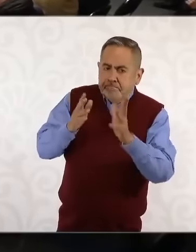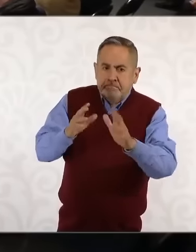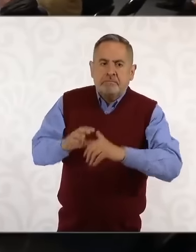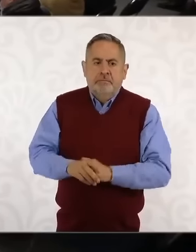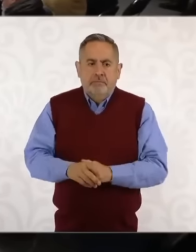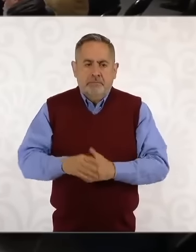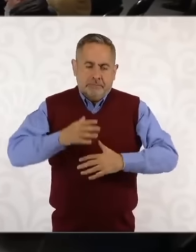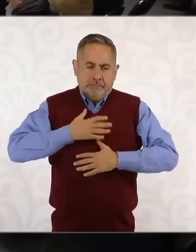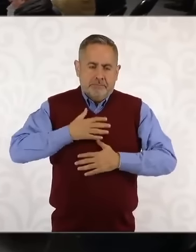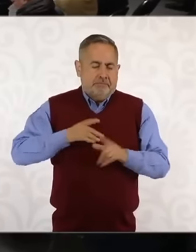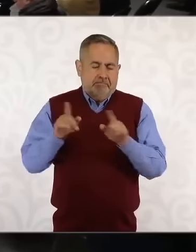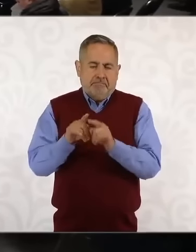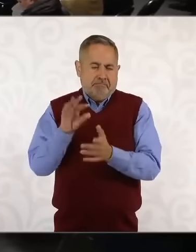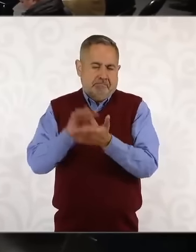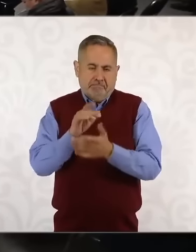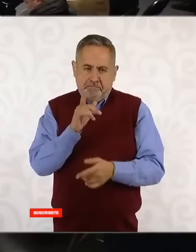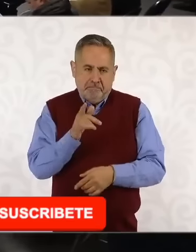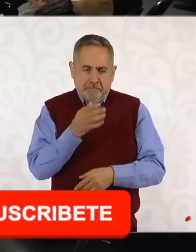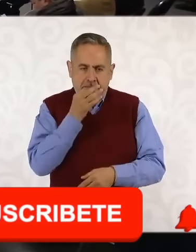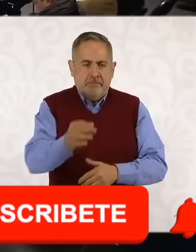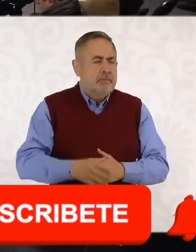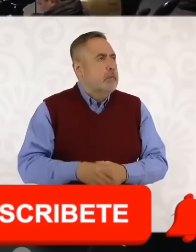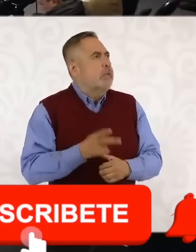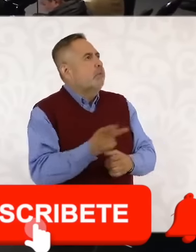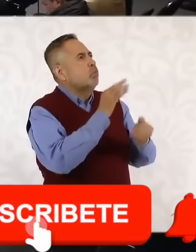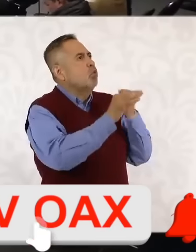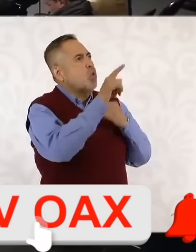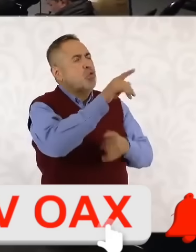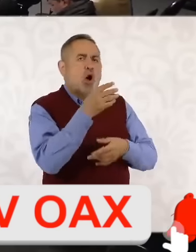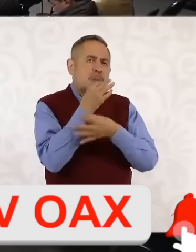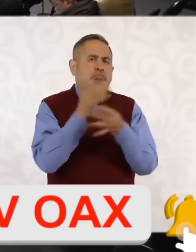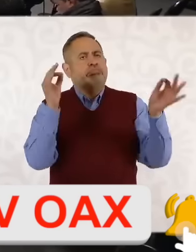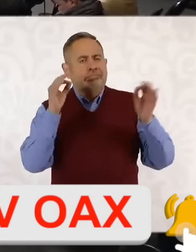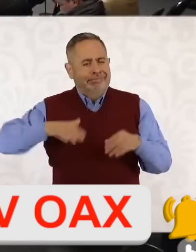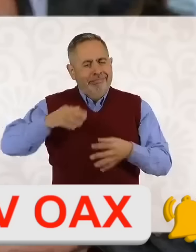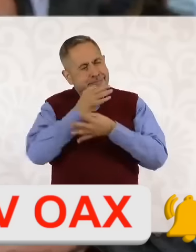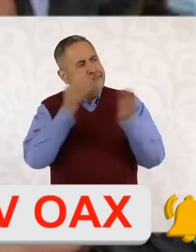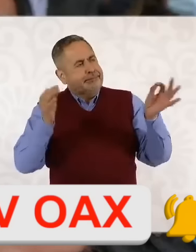donde intervenimos con ellos. Finalmente, con este anuncio, ¿cómo eh como lo ha señalado la